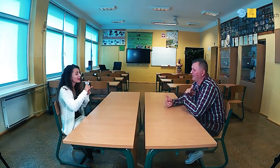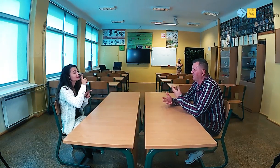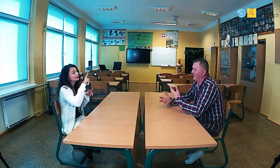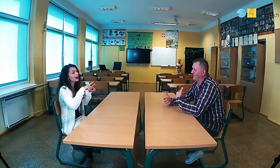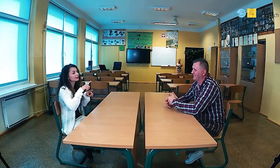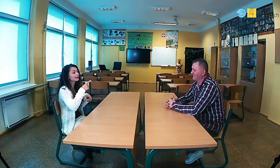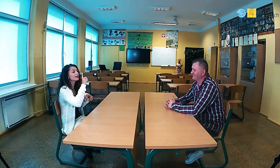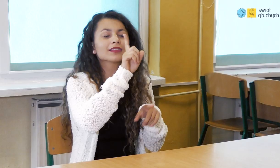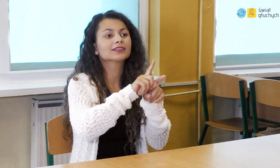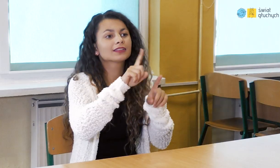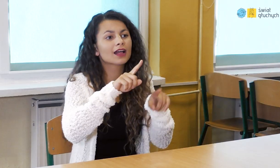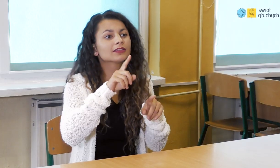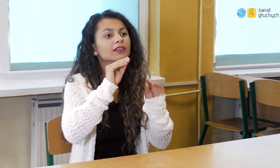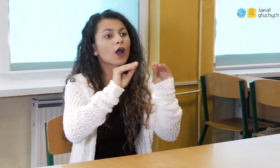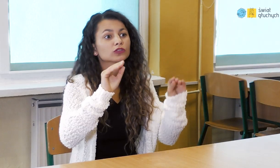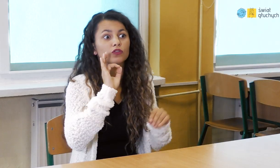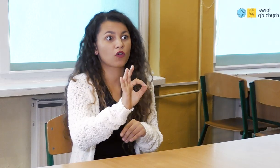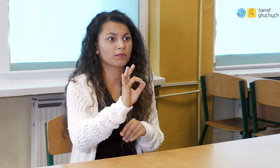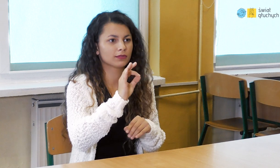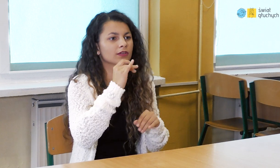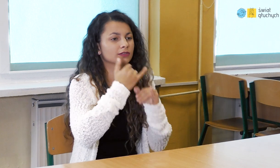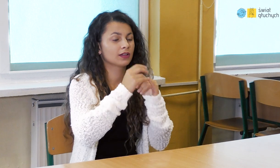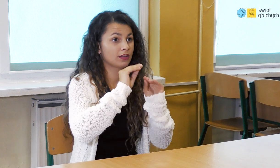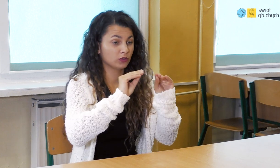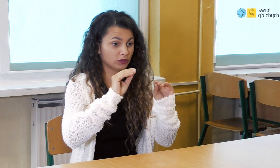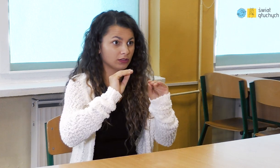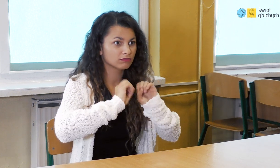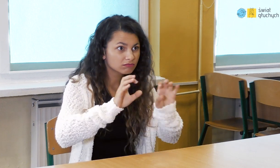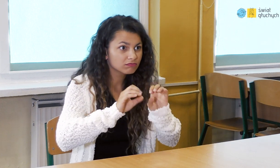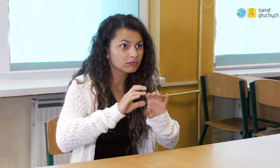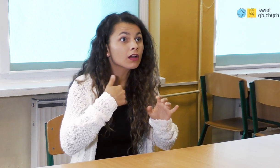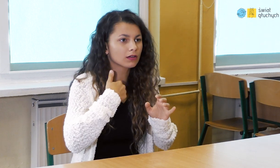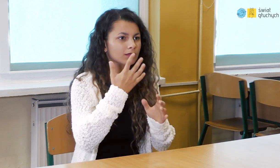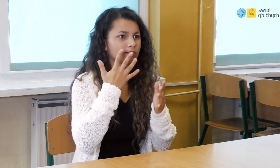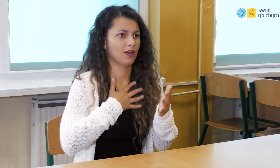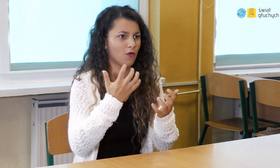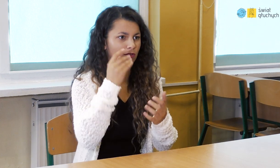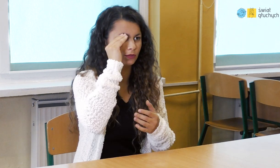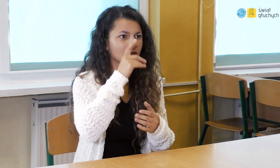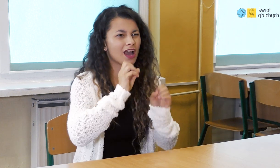Ja nie miałem ochoty. To też zależy od nauczyciela. Jeżeli nauczyciel wyjaśnia, to chętnie się uczę.